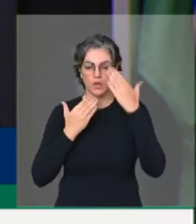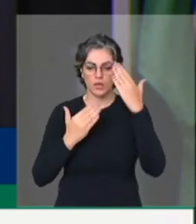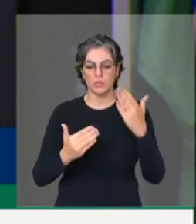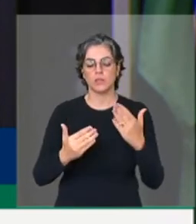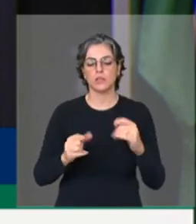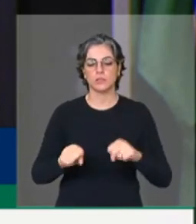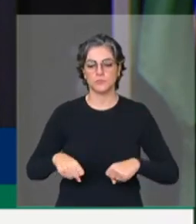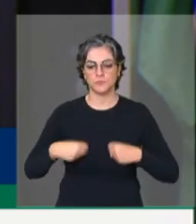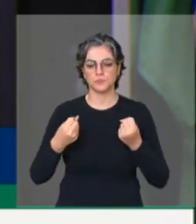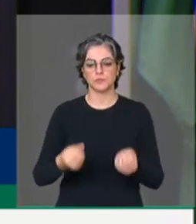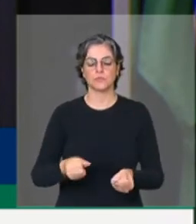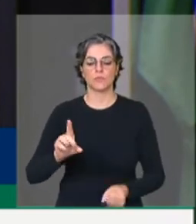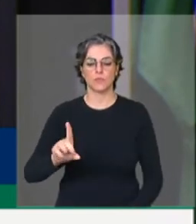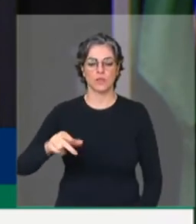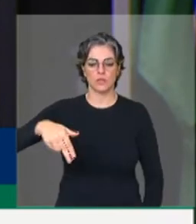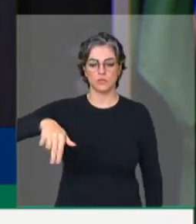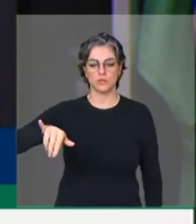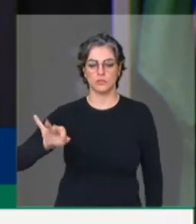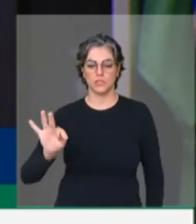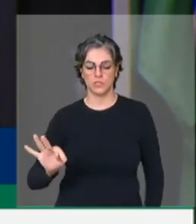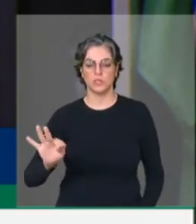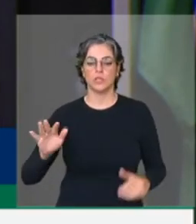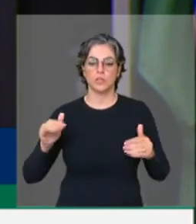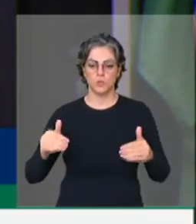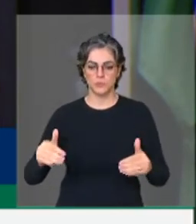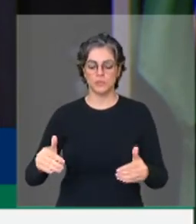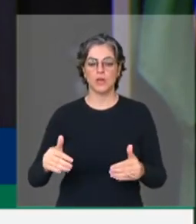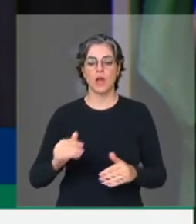AGRADEÇO O ESFORÇO DO DNIT E DO MINISTÉRIO DA INFRAESTRUTURA E COMUNICO O POVO DO AMAZONAS QUE ESTÁ